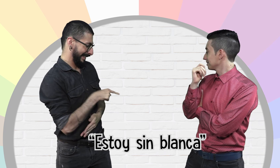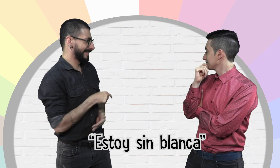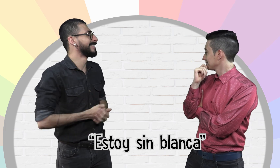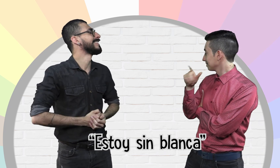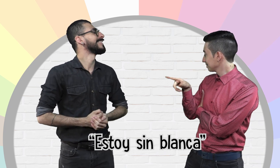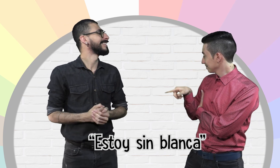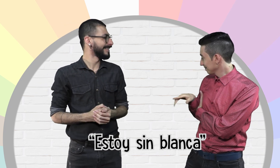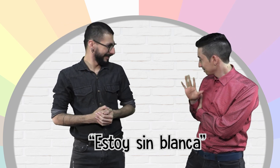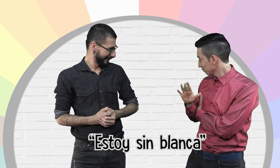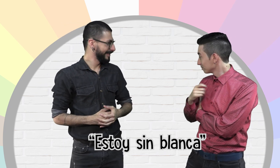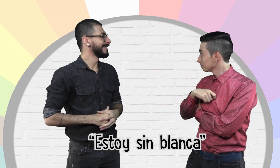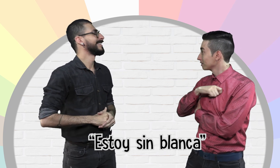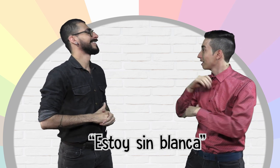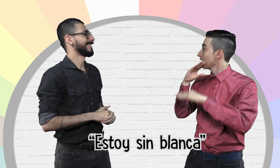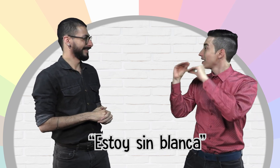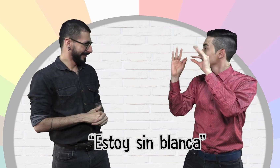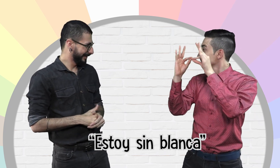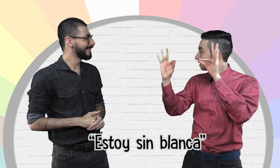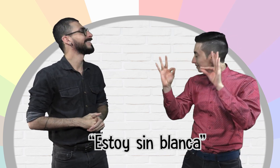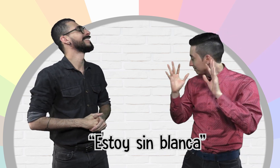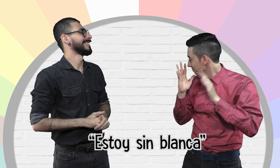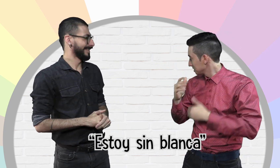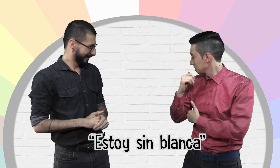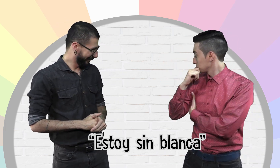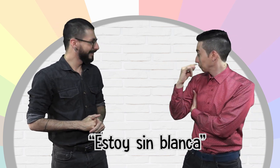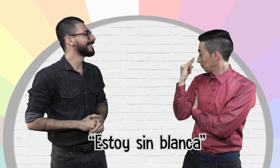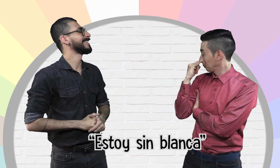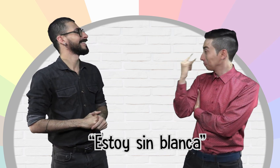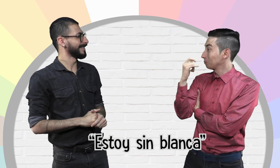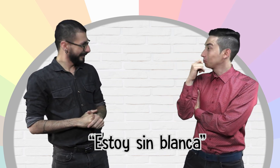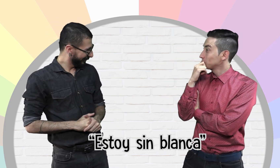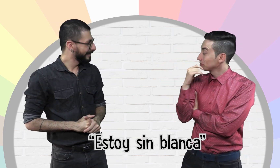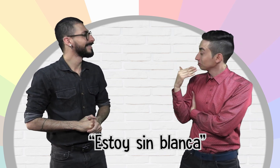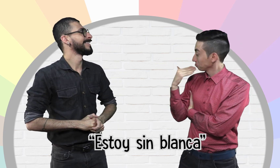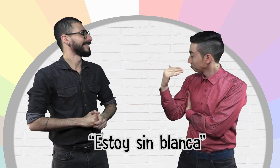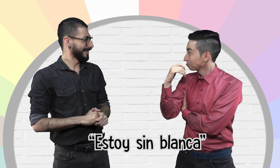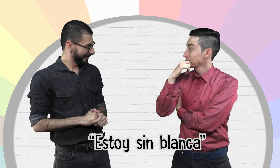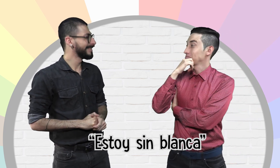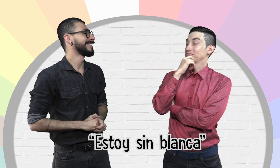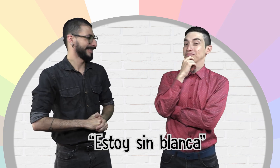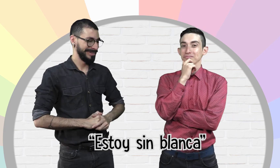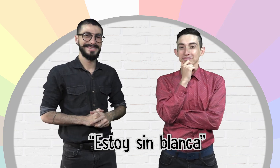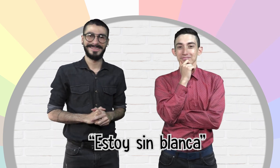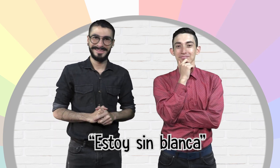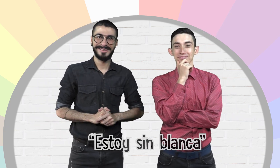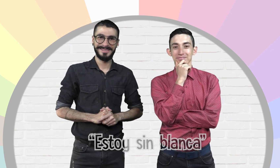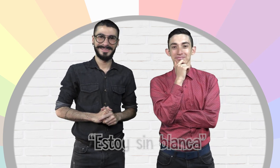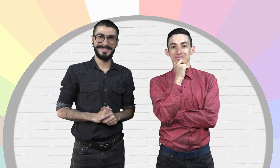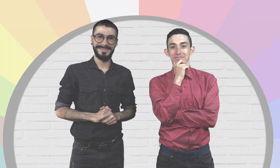¡Ah! Entonces en España tiene otro significado… Interesante. Gracias. - Así es.